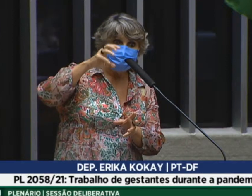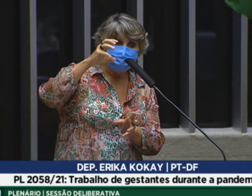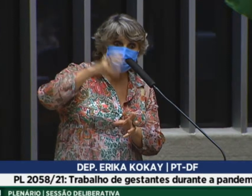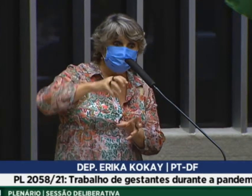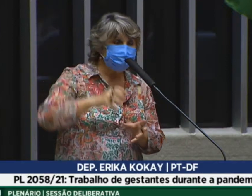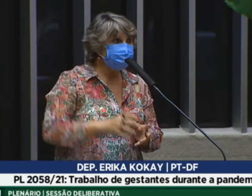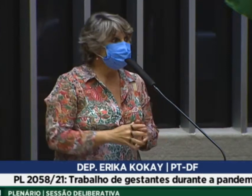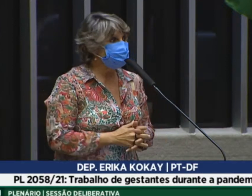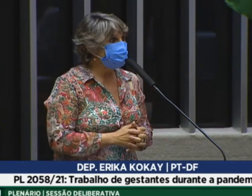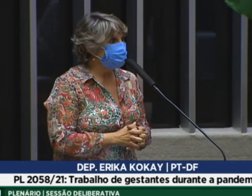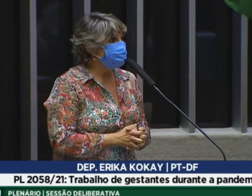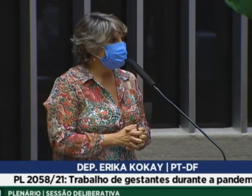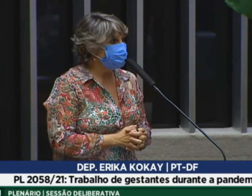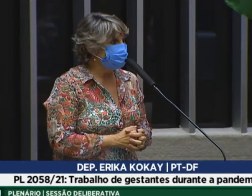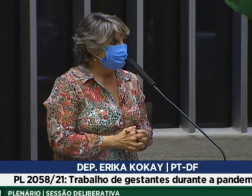PELO MINISTRO DA ECONOMIA. SE UTILIZANDO DE INFORMAÇÕES E